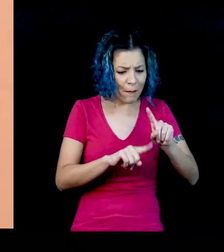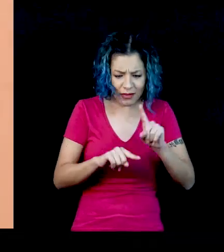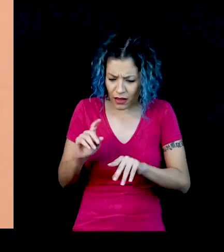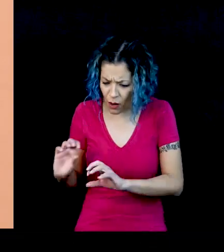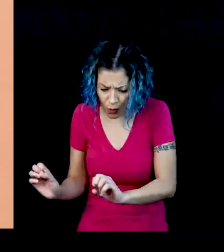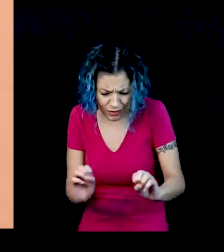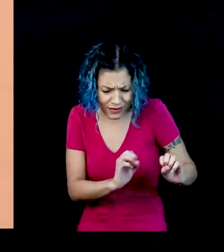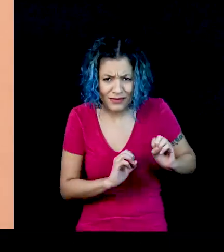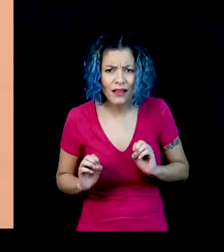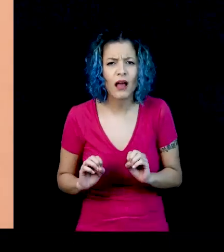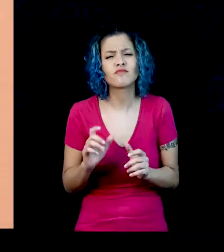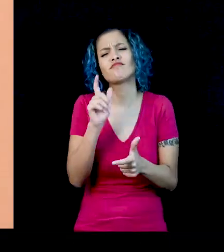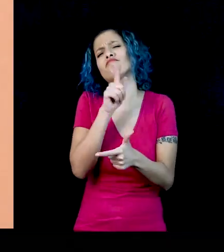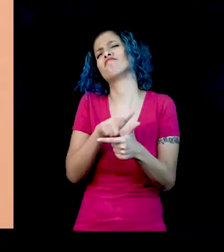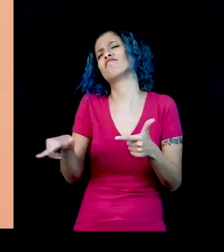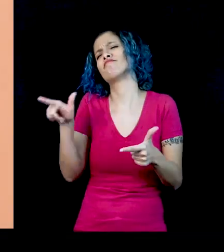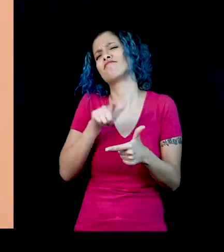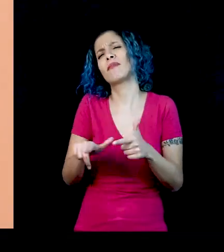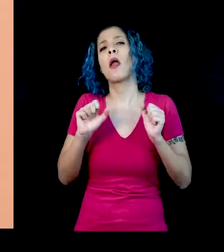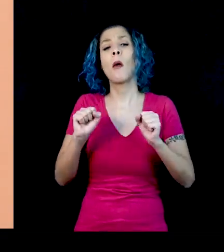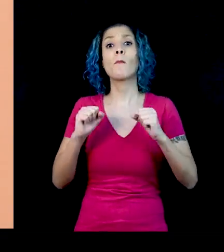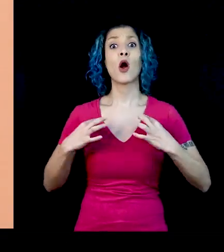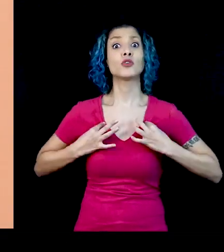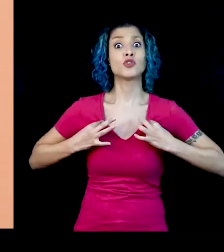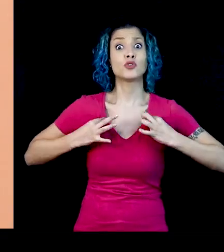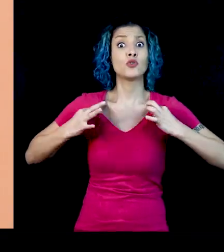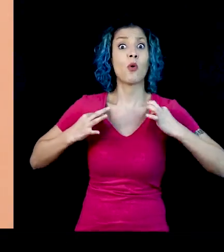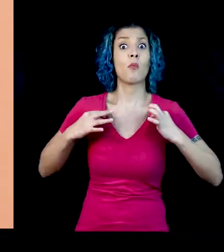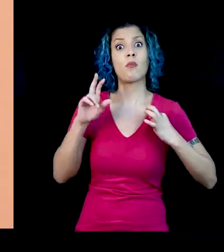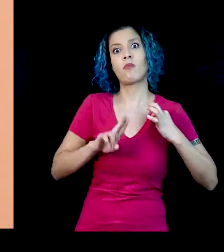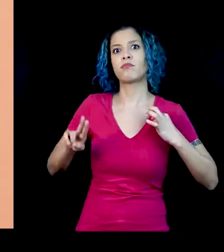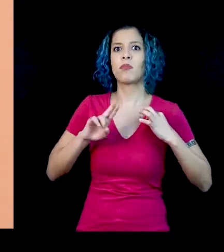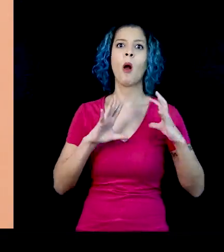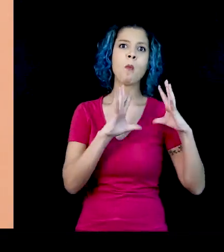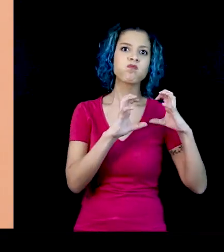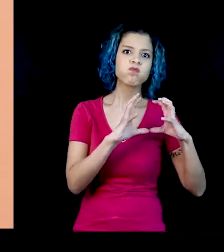não tem problema também, pode fazer com roupa ou almofada,